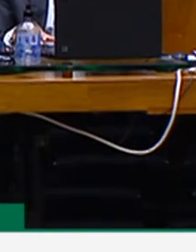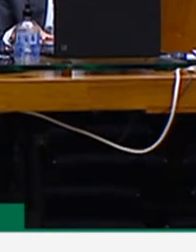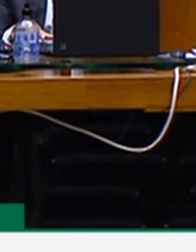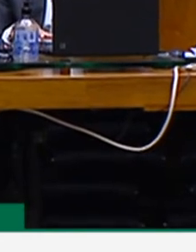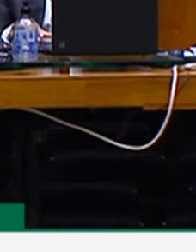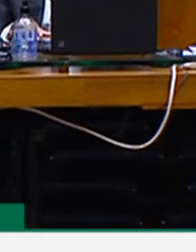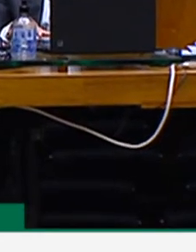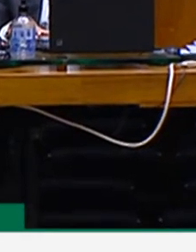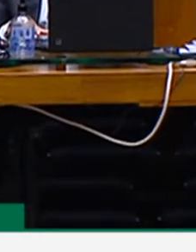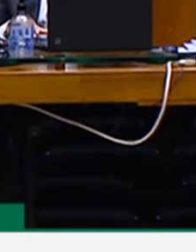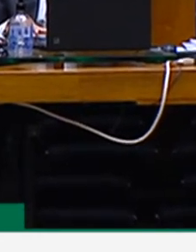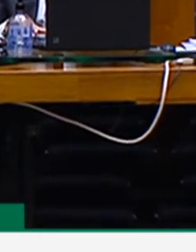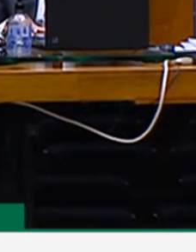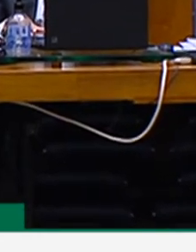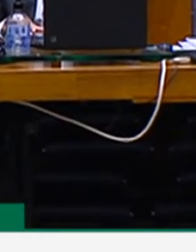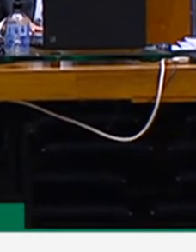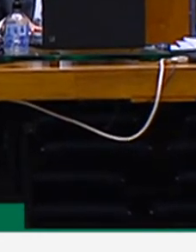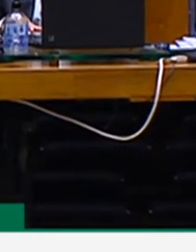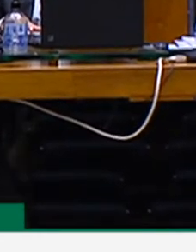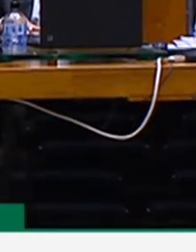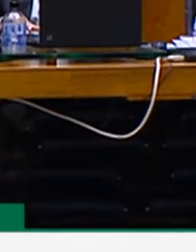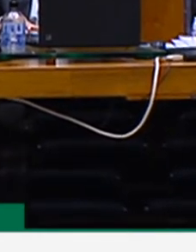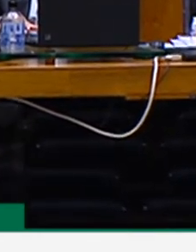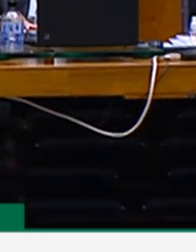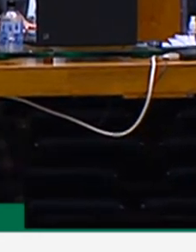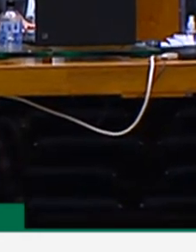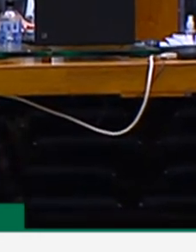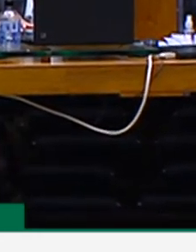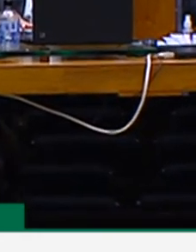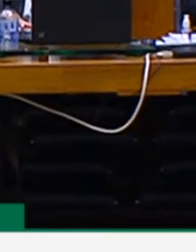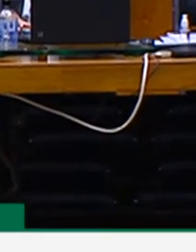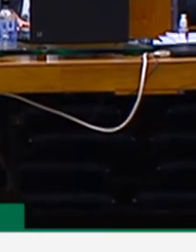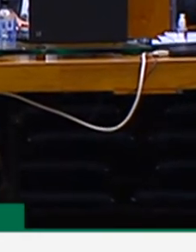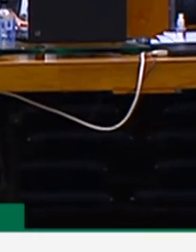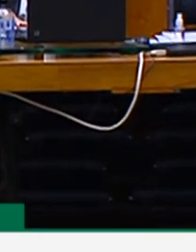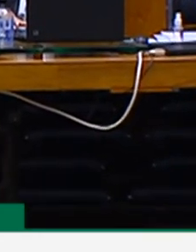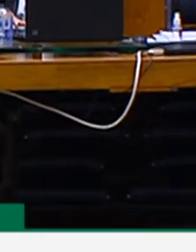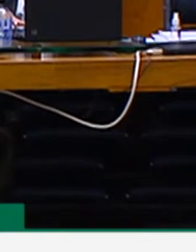CONDUZ OS TRABALHOS AGORA, ESTAVA CONDUZINDO PRIMEIRO VICE-PRESIDENTE DA CÂMARA DOS DEPUTADOS, TERMINA MAIS ESSA SESSÃO AQUI NO PLENÁRIO E